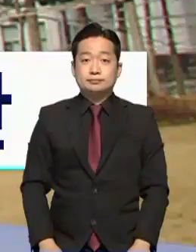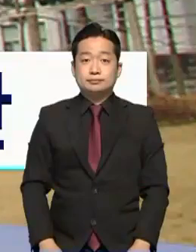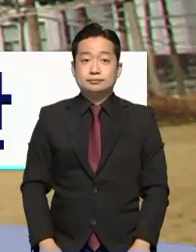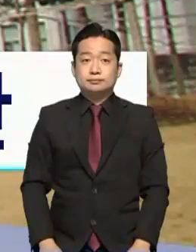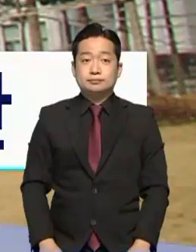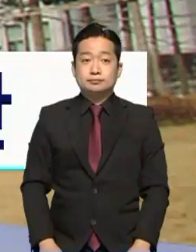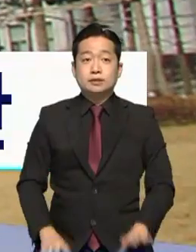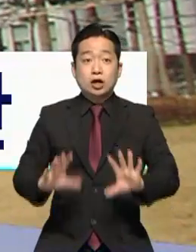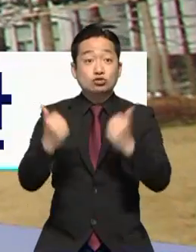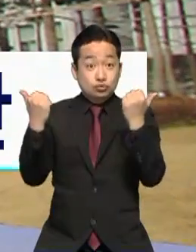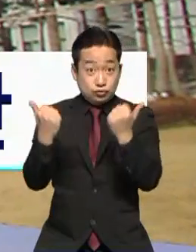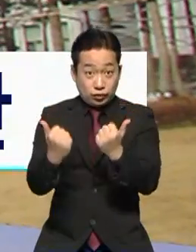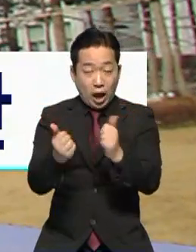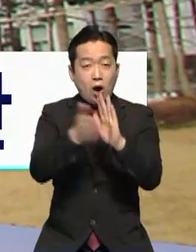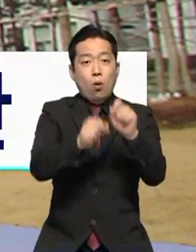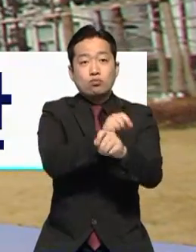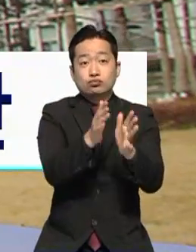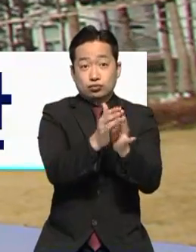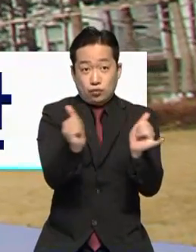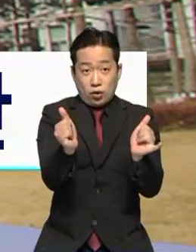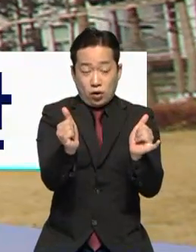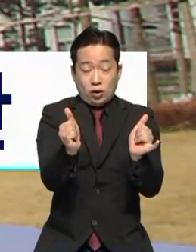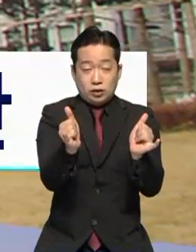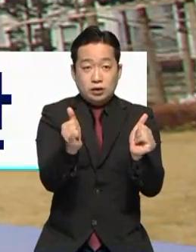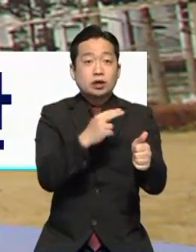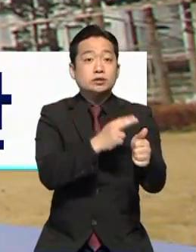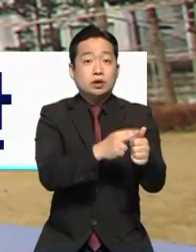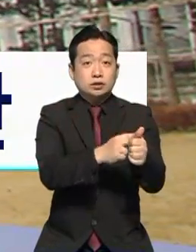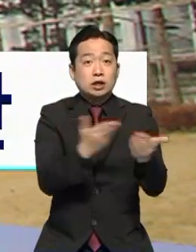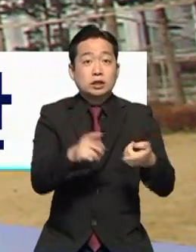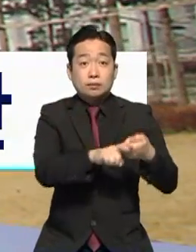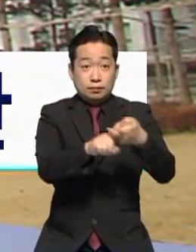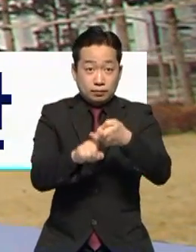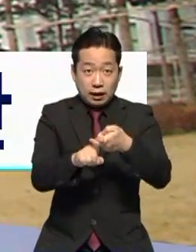(앵커) 국회가 공무원과 교원노동조합 타임 오프제를 곧 통과시킬 가능성이